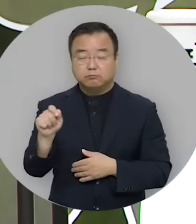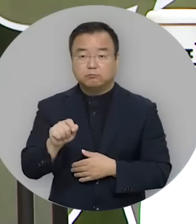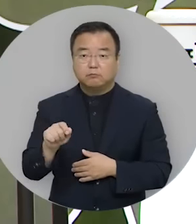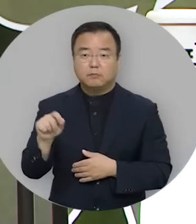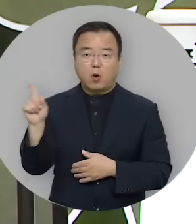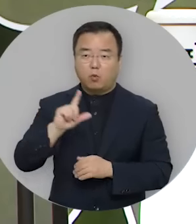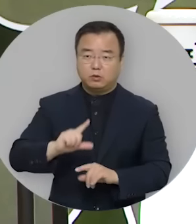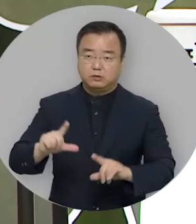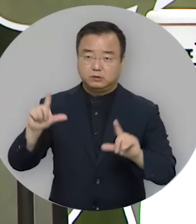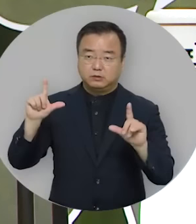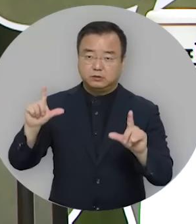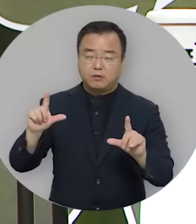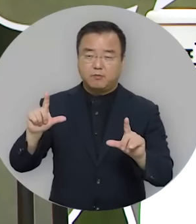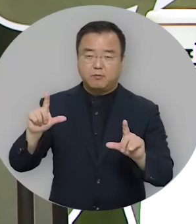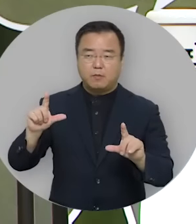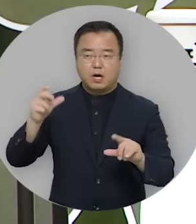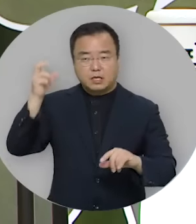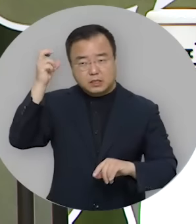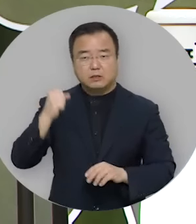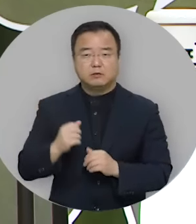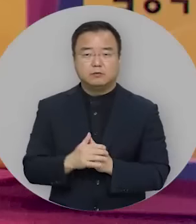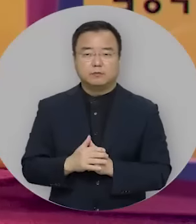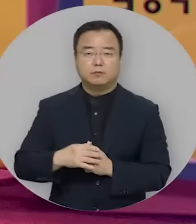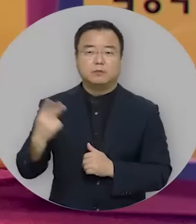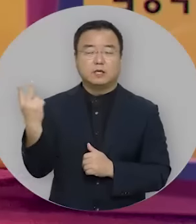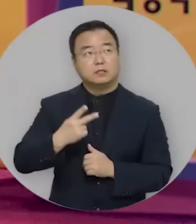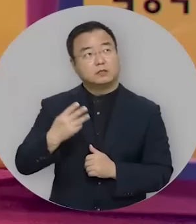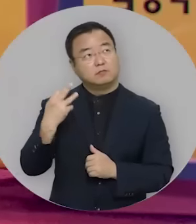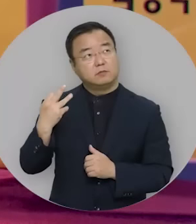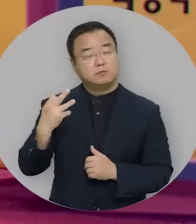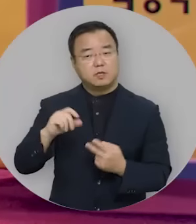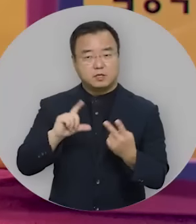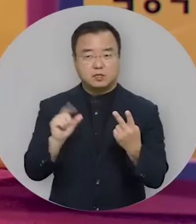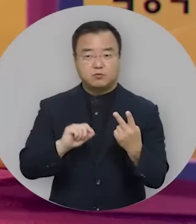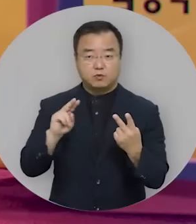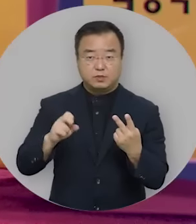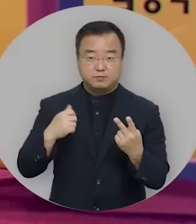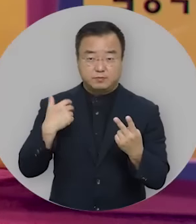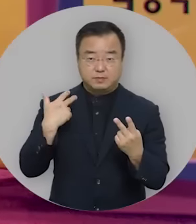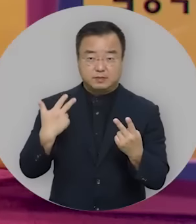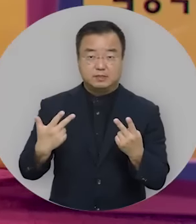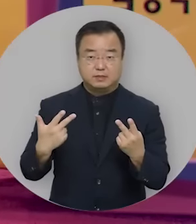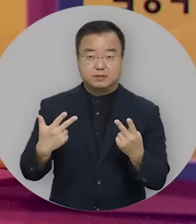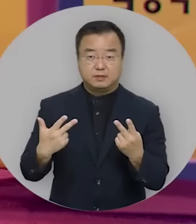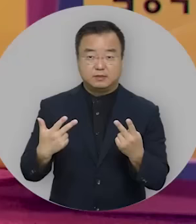그래서 어느 날, 그날을 아직도 기억하고 있어요. 2013년 2월 27일